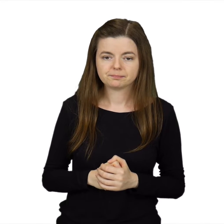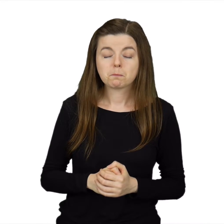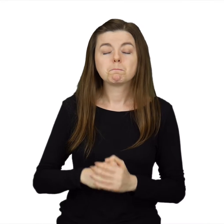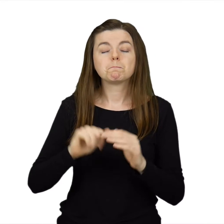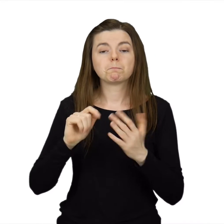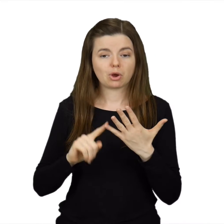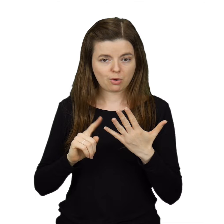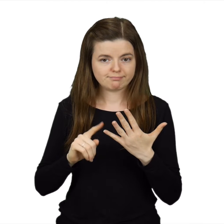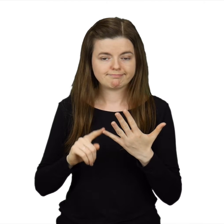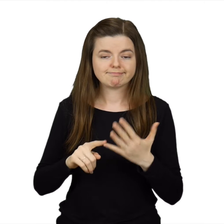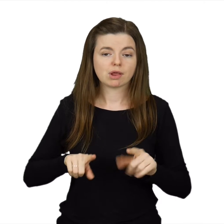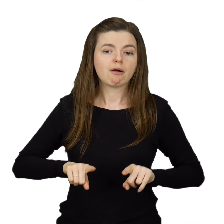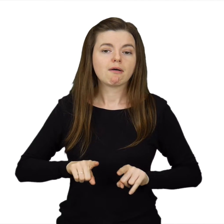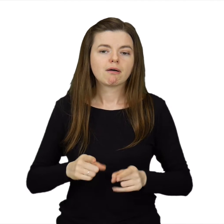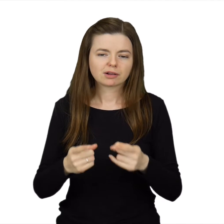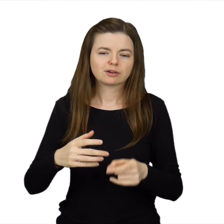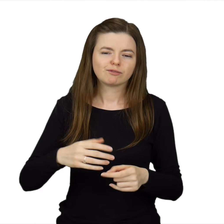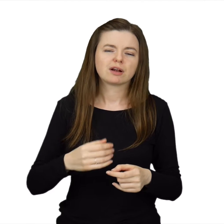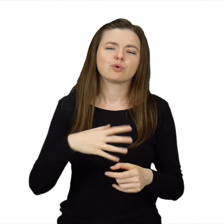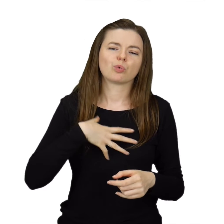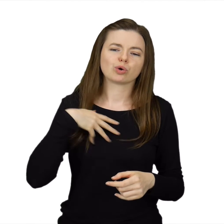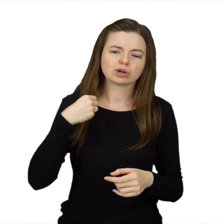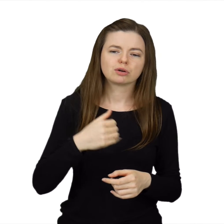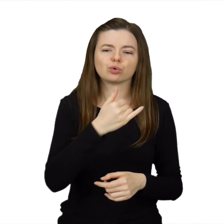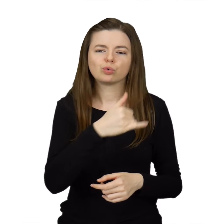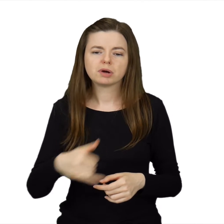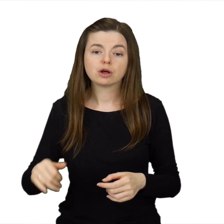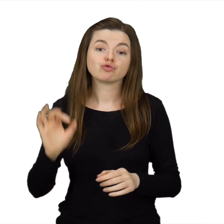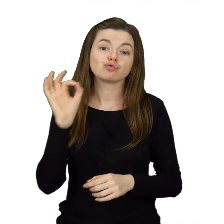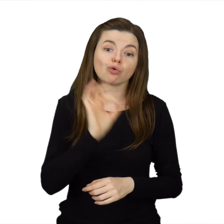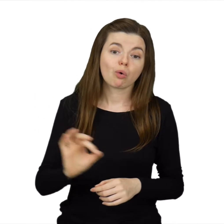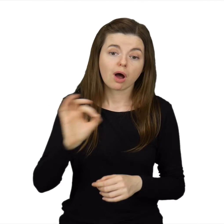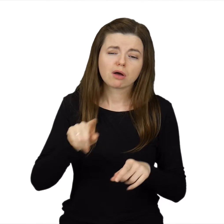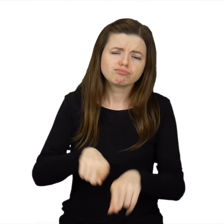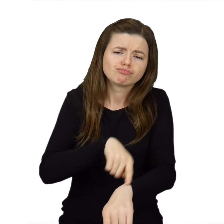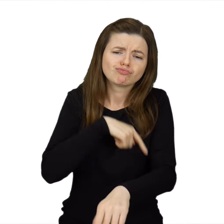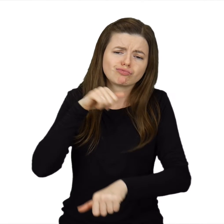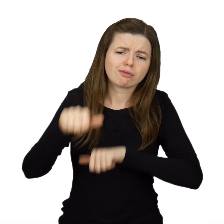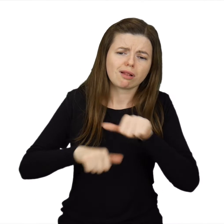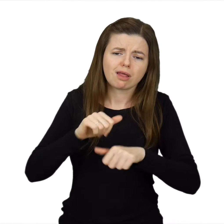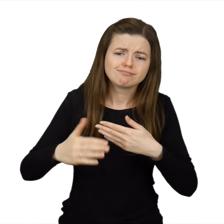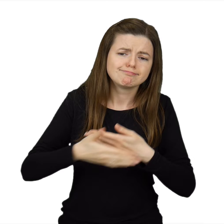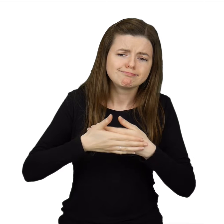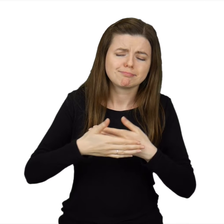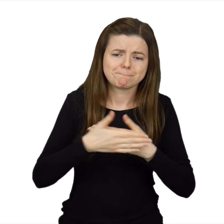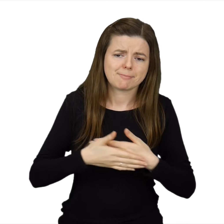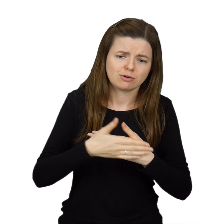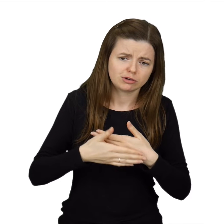organizowanie uroczystości jubileuszowych z okazji długoletniego pożycia małżeńskiego